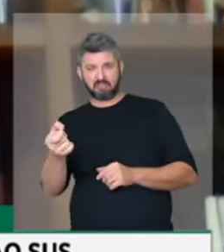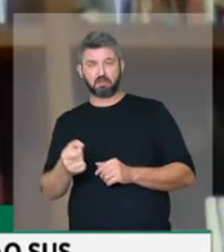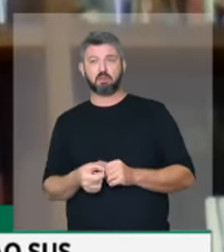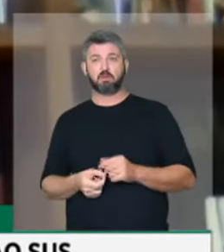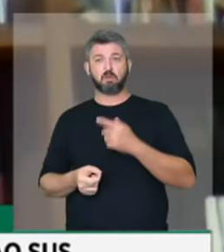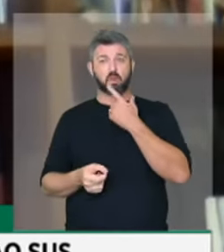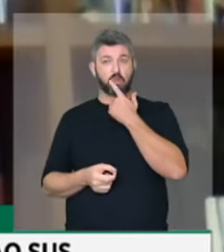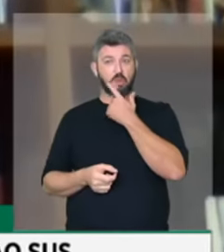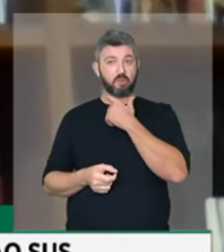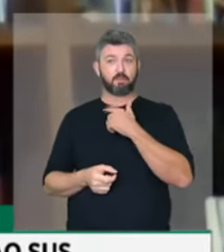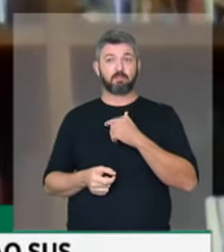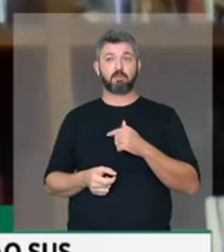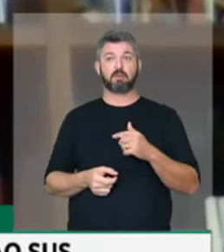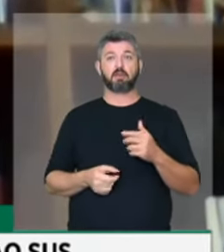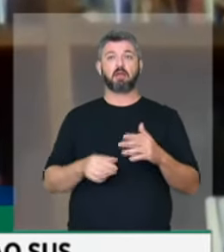FALANDO... NÃO SE QUER COLOCAR LIMITE PARA ISSO E